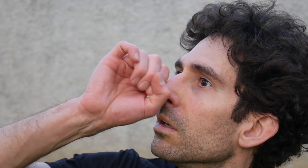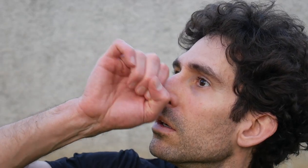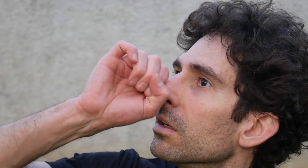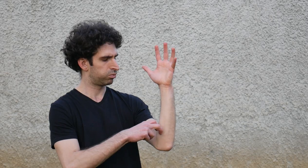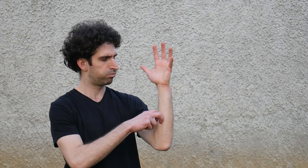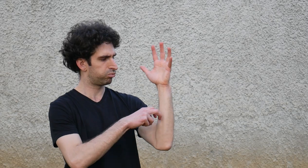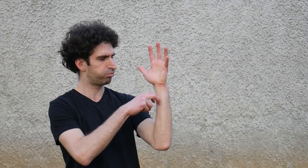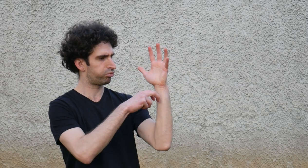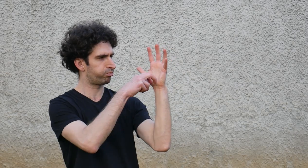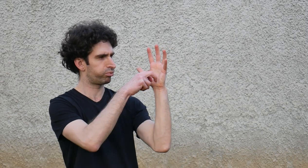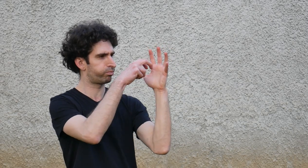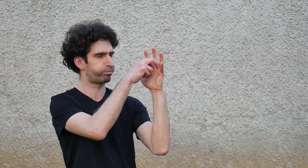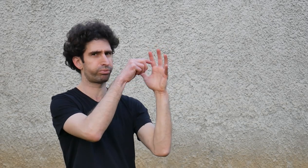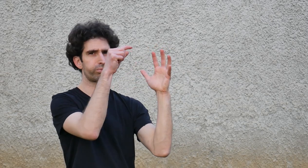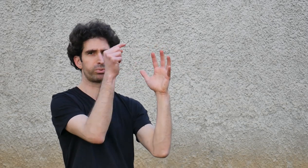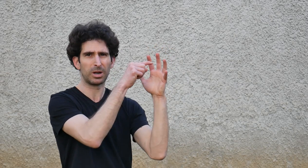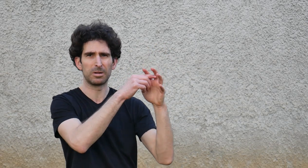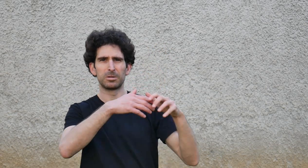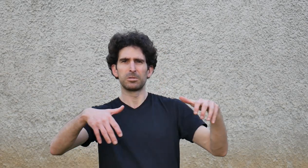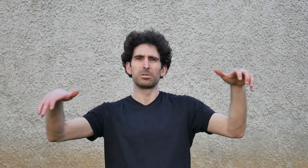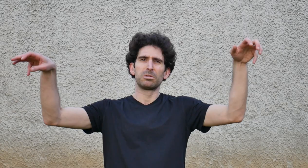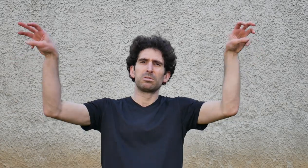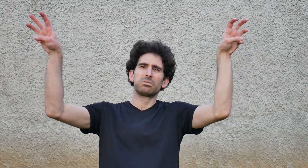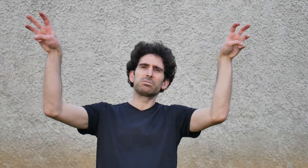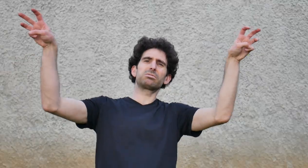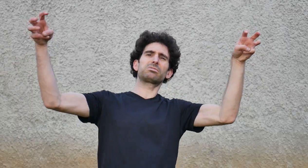se perche au sommet d'un arbre.